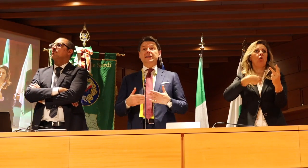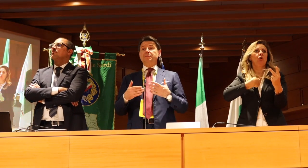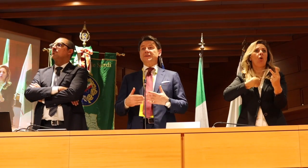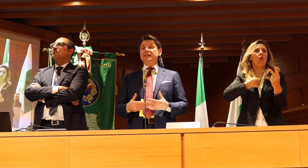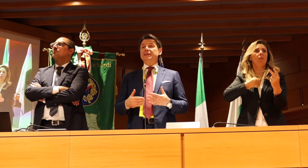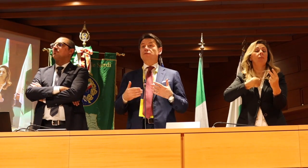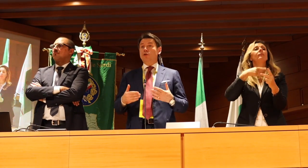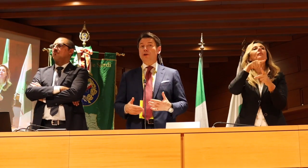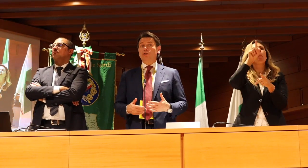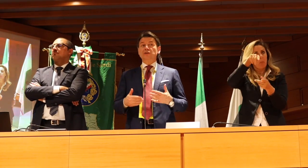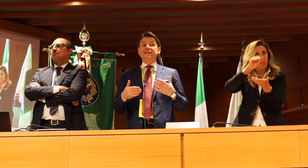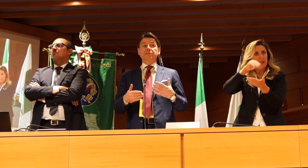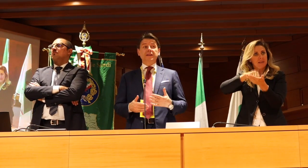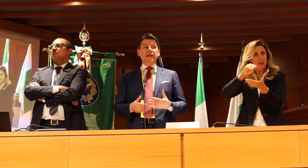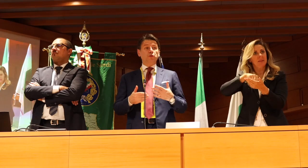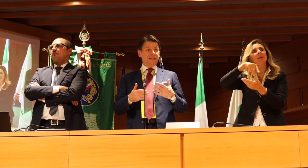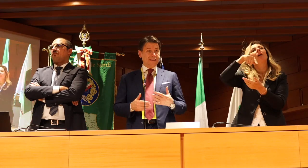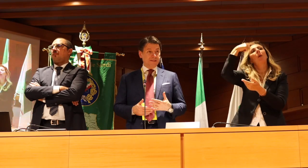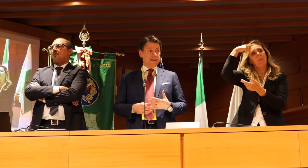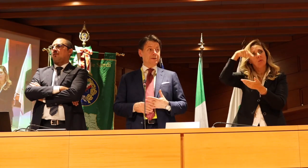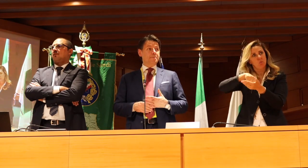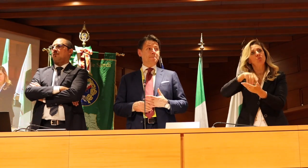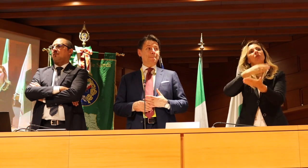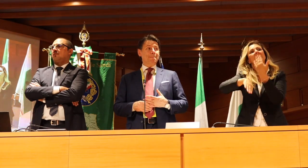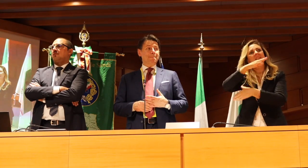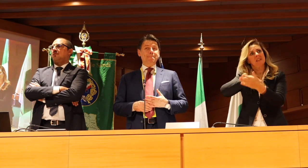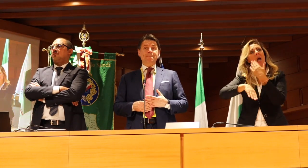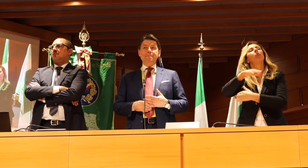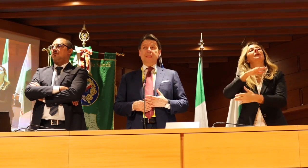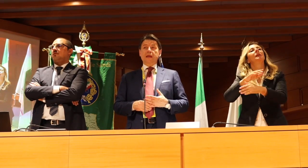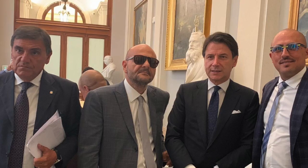rappresentati anche voi con disabilità uditive.